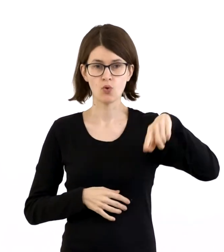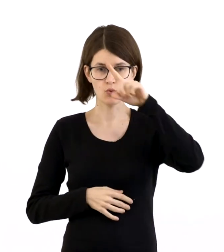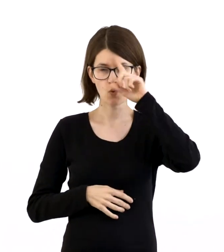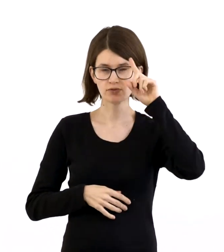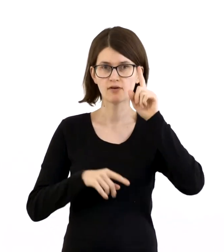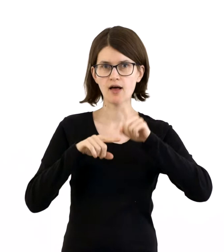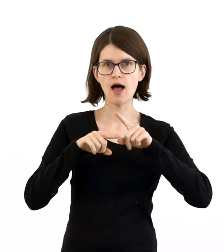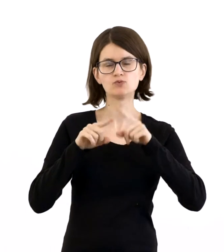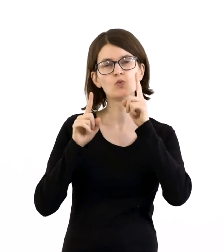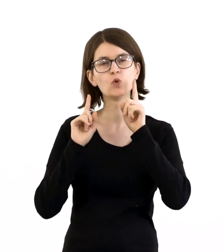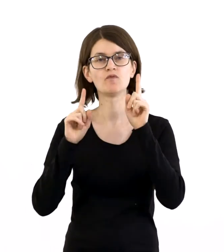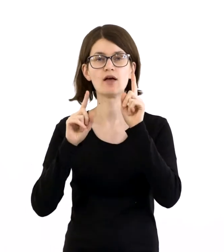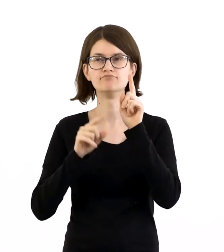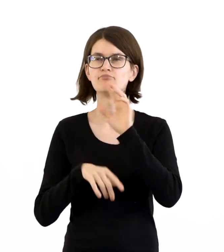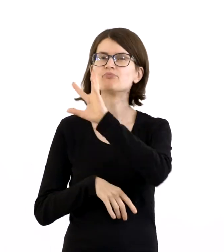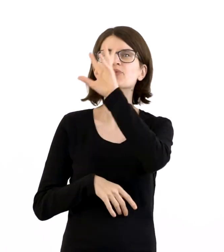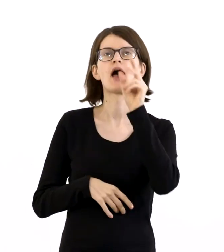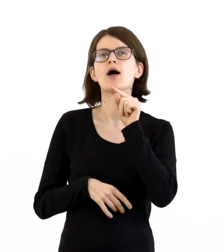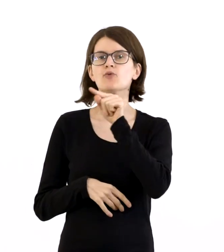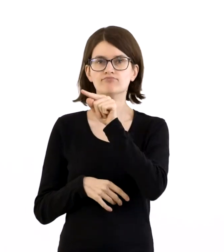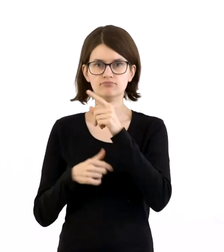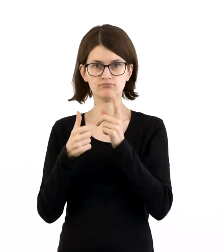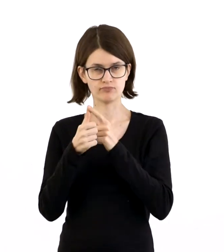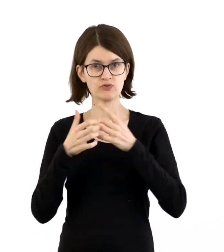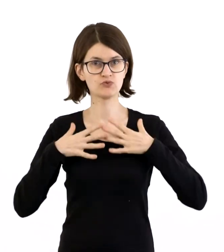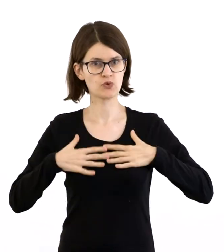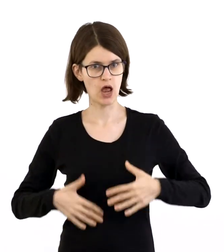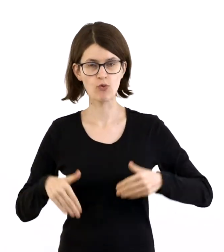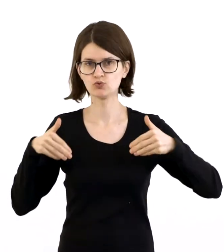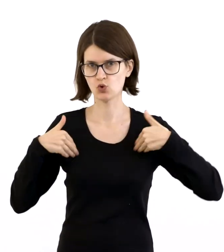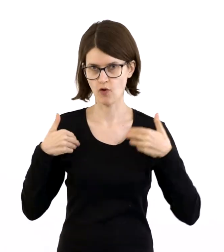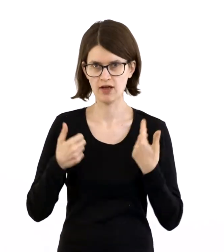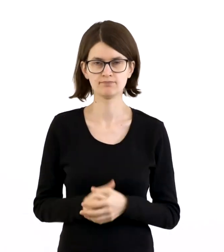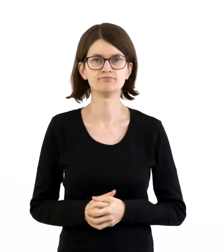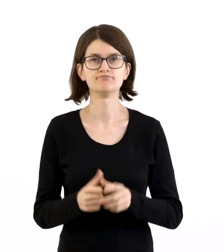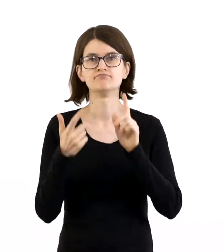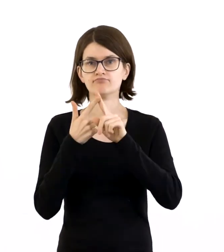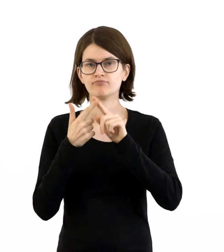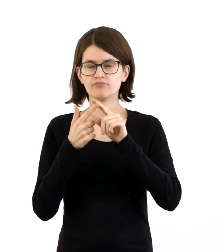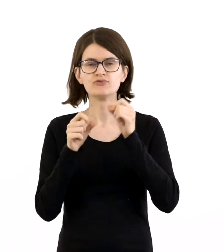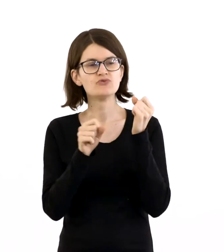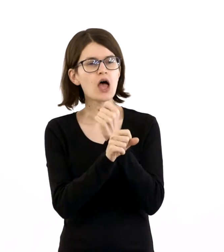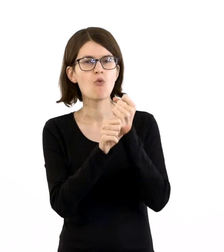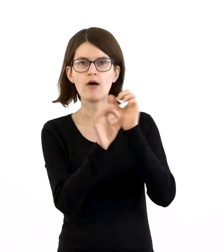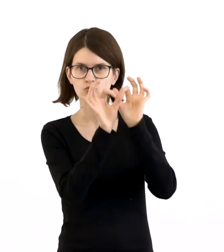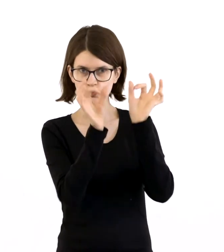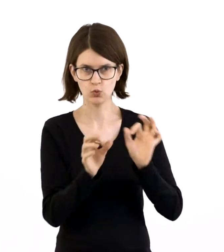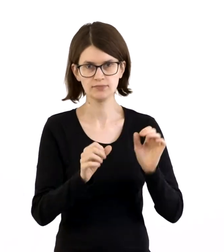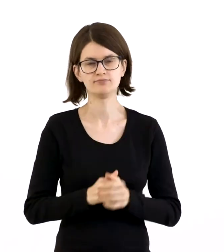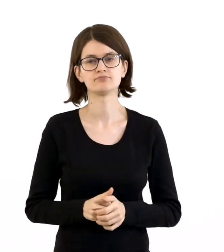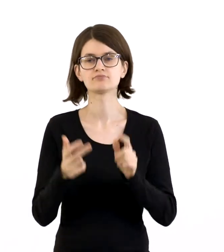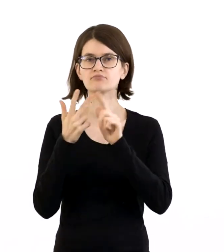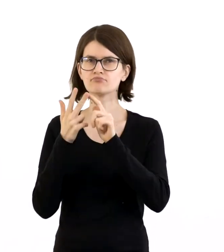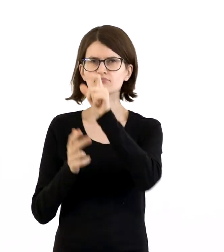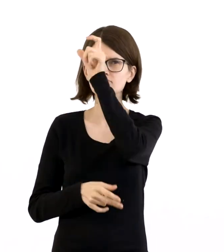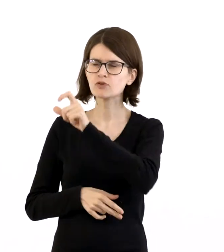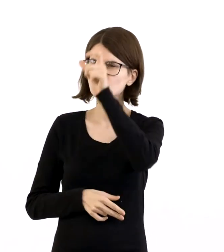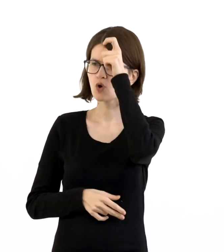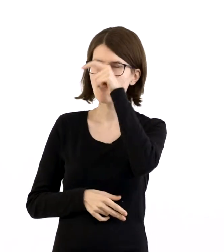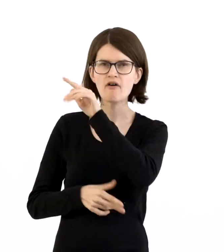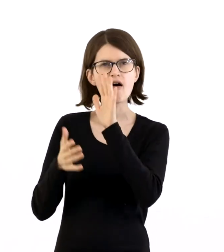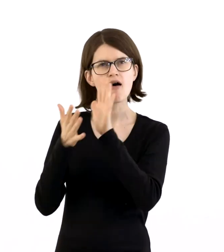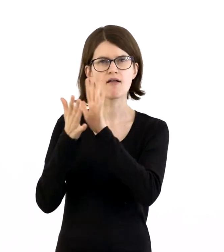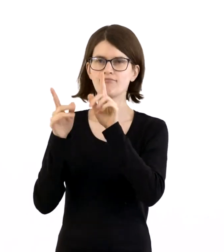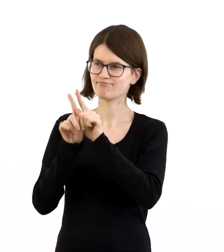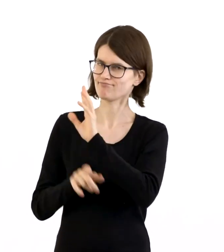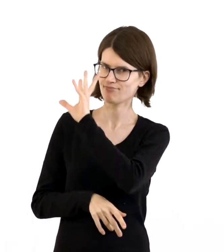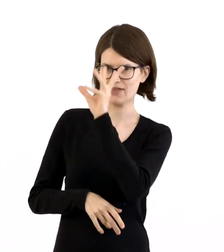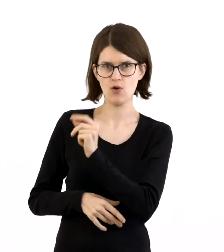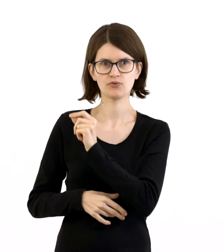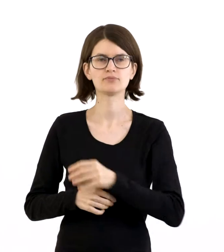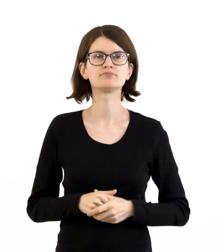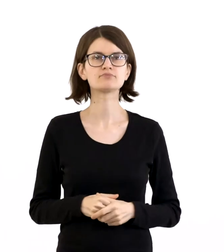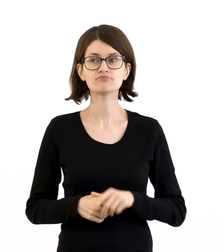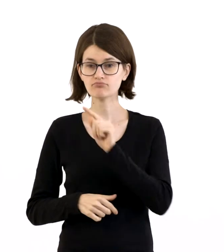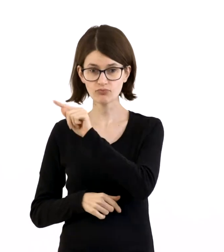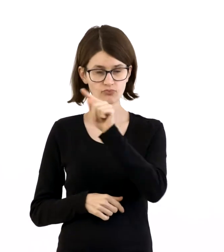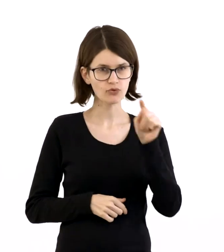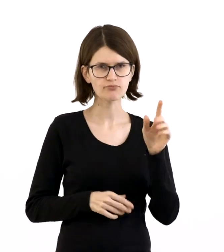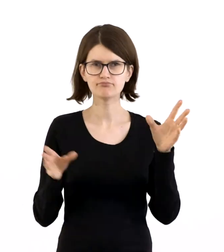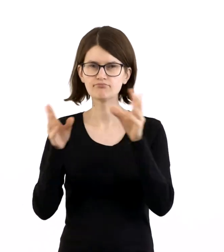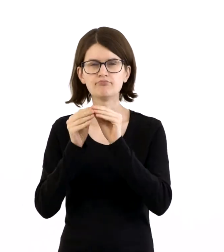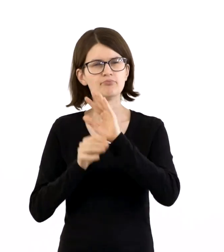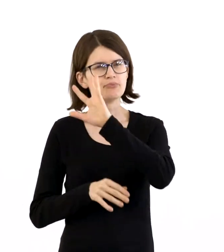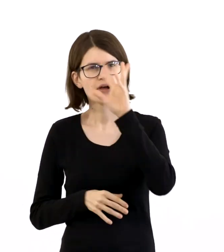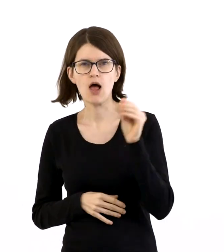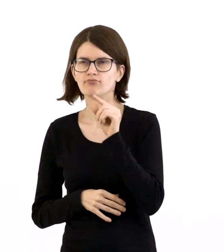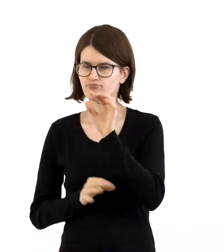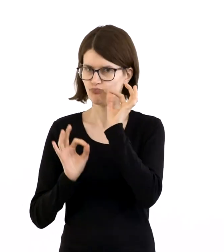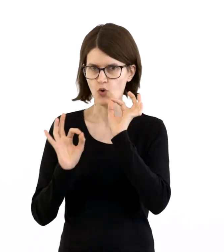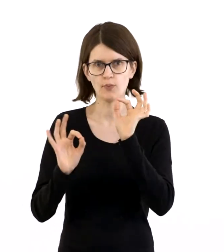Piękno oznaczało zdrowe ciała i imponujące dzieła sztuki, ale także charakter człowieka (Grecy uważali, że to co jest piękne musi być dobre).